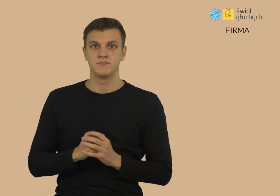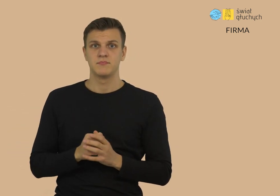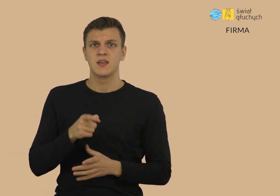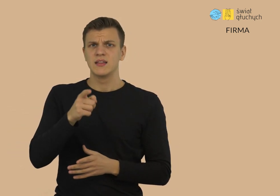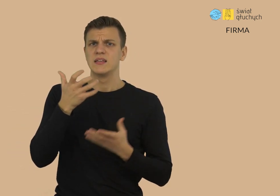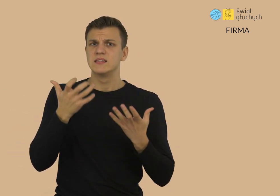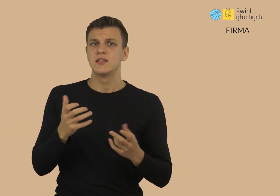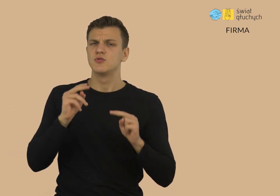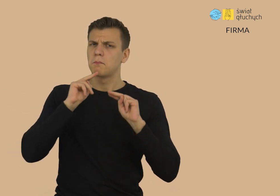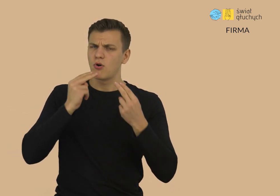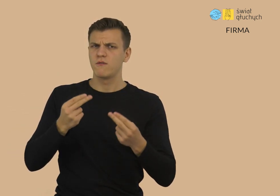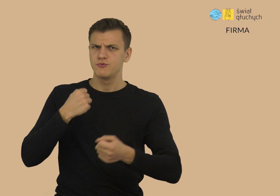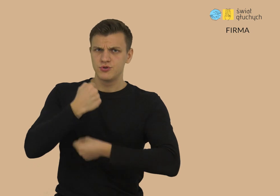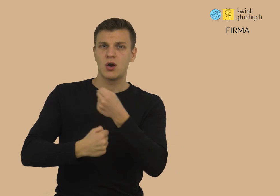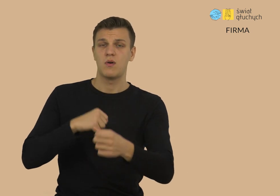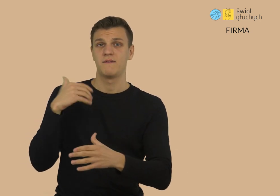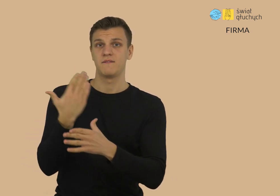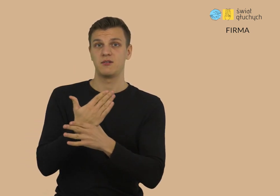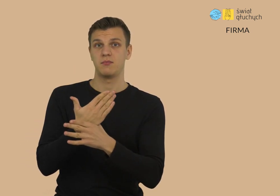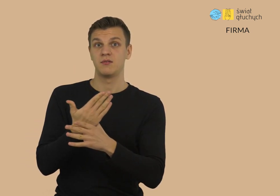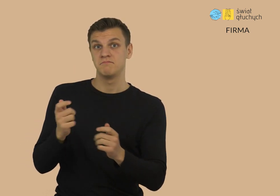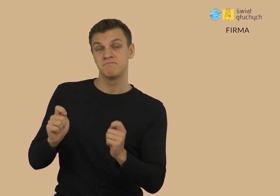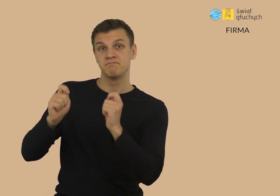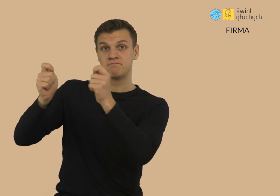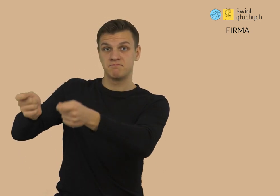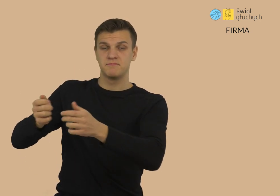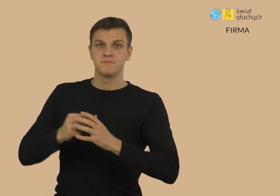oraz w przypadku wznowienia